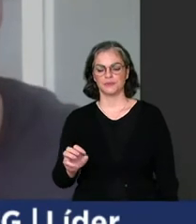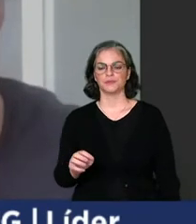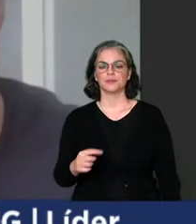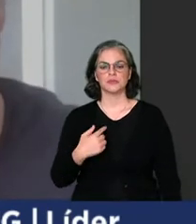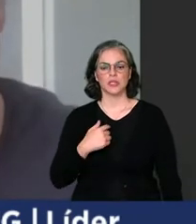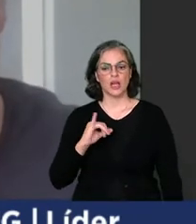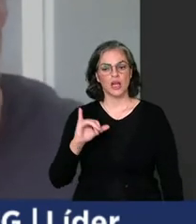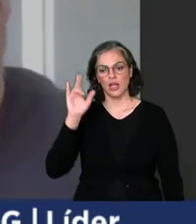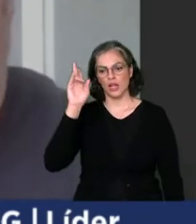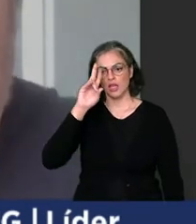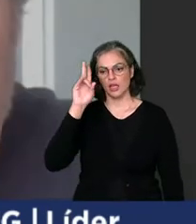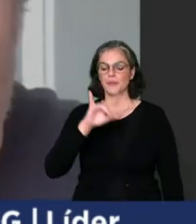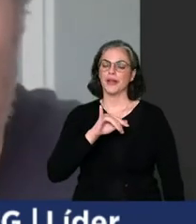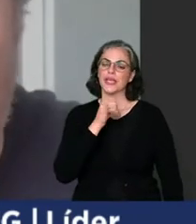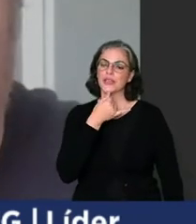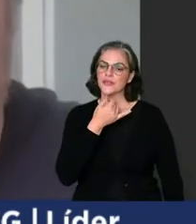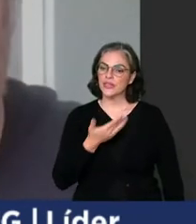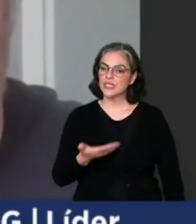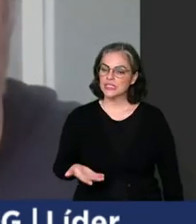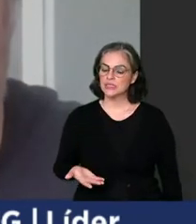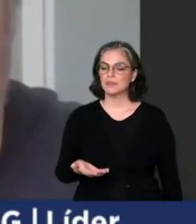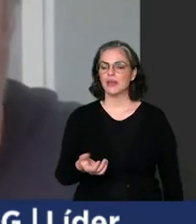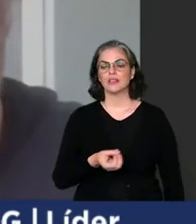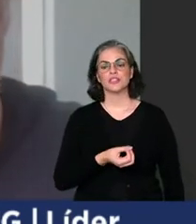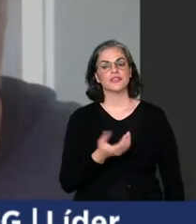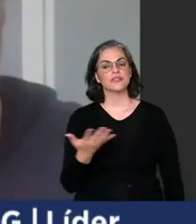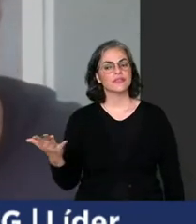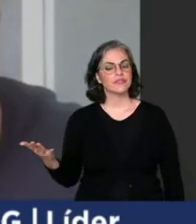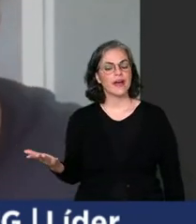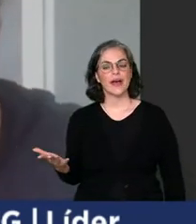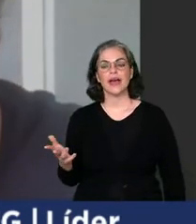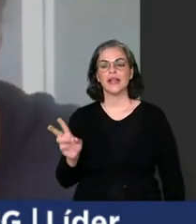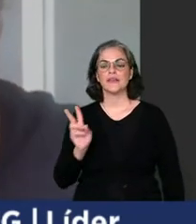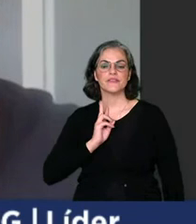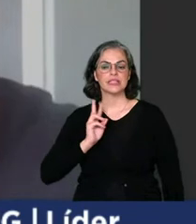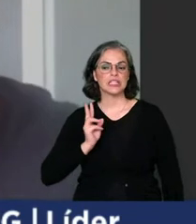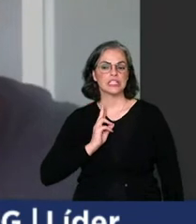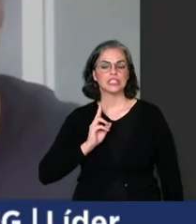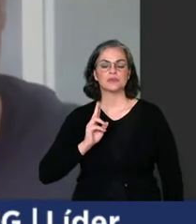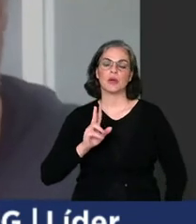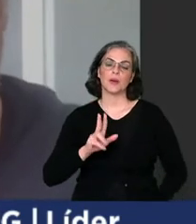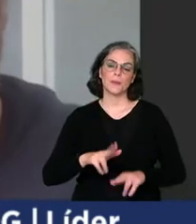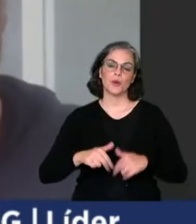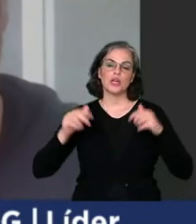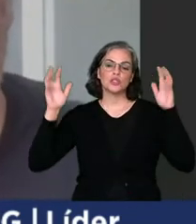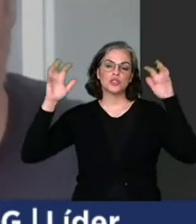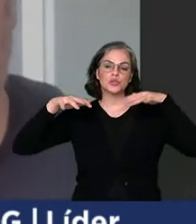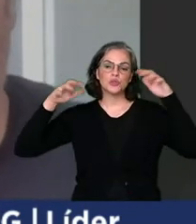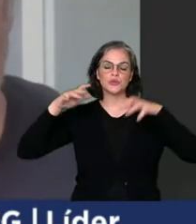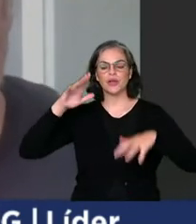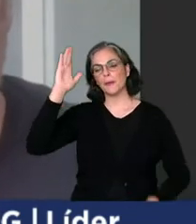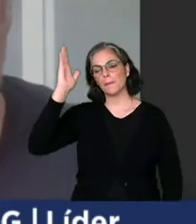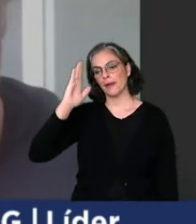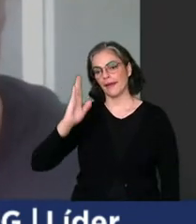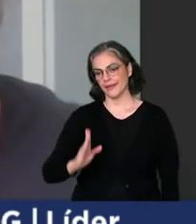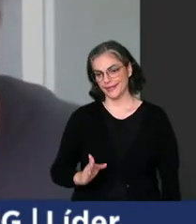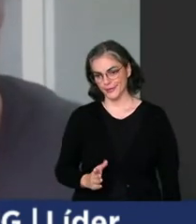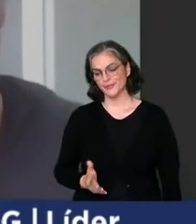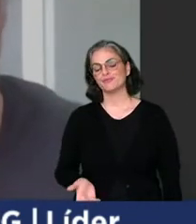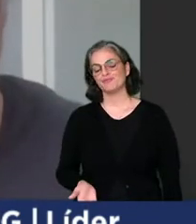ALEXANDRE E AQUI LEMBRAR QUE INFELIZMENTE SÃO VÁRIAS AS VÍTIMAS DAS CHUVAS NO BRASIL. E ATRAVÀS DO NOSSO PEDIDO,